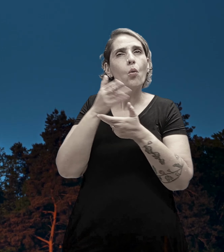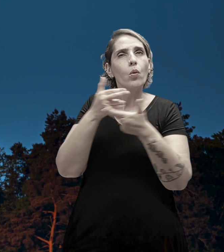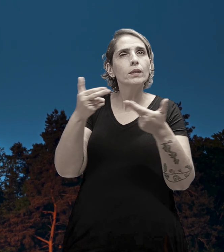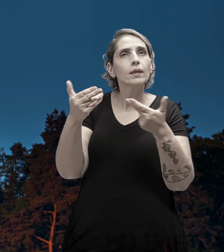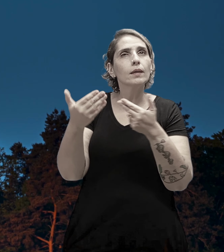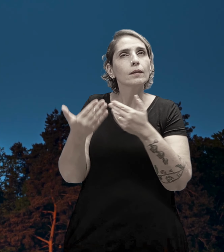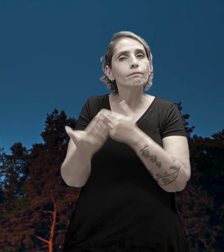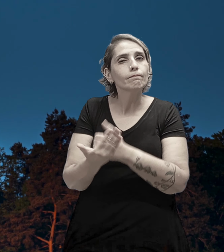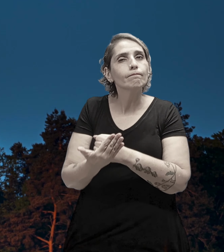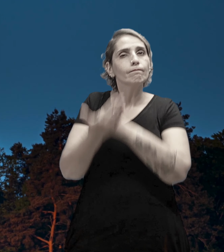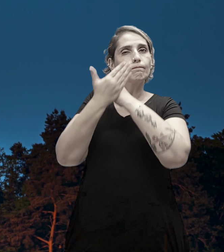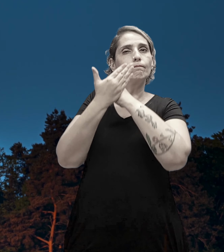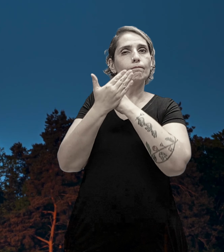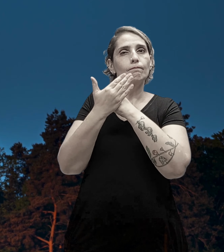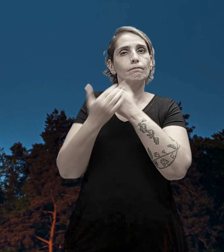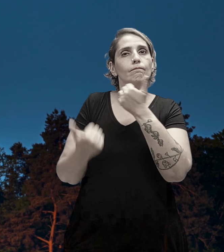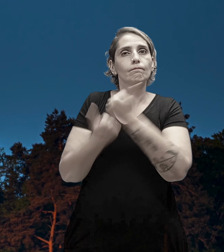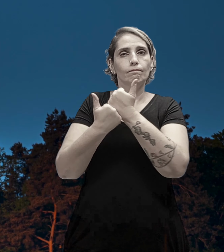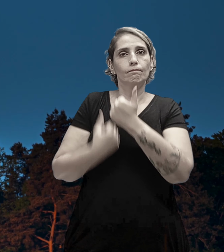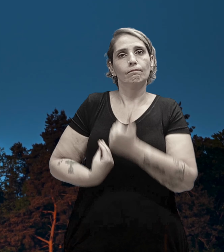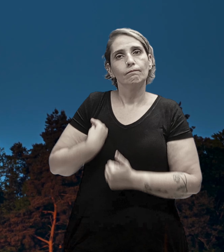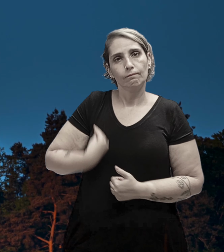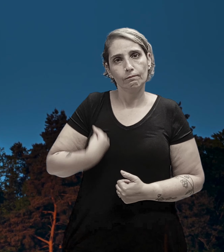e sustenta a vida.